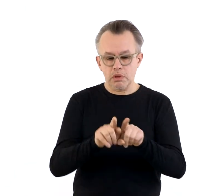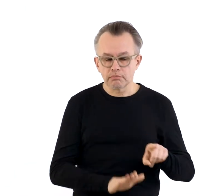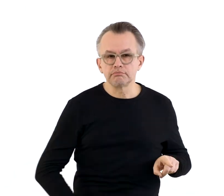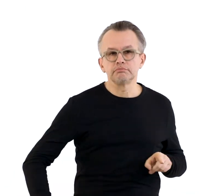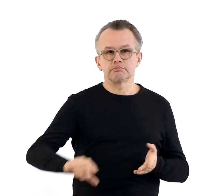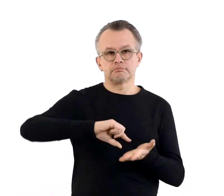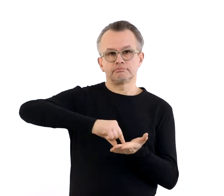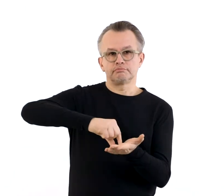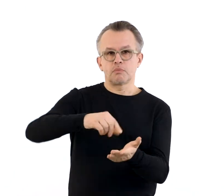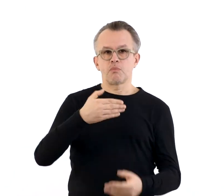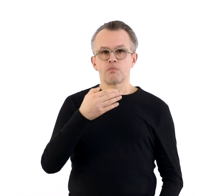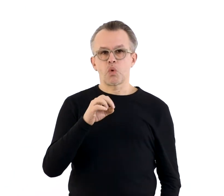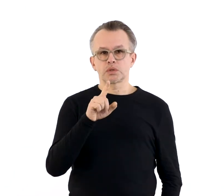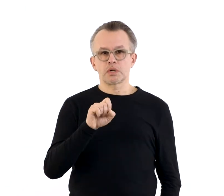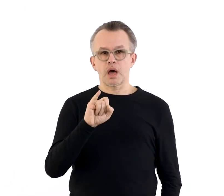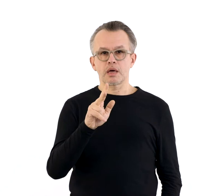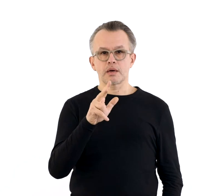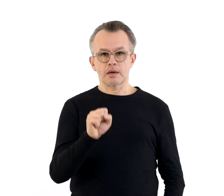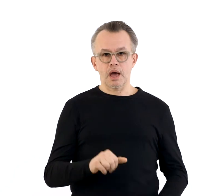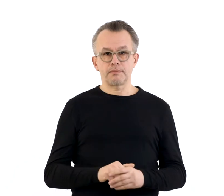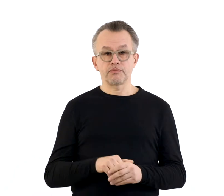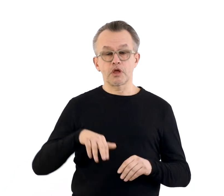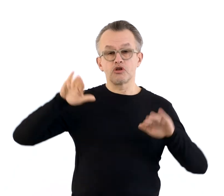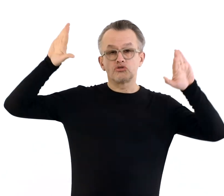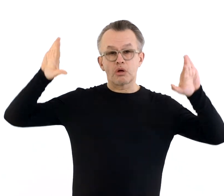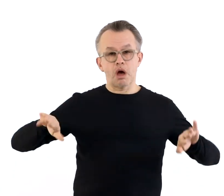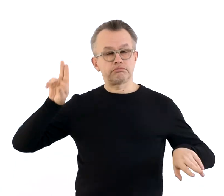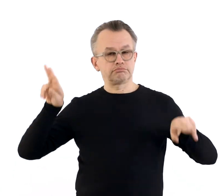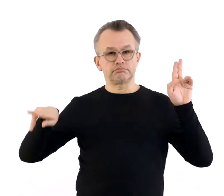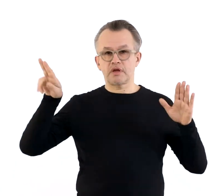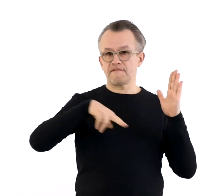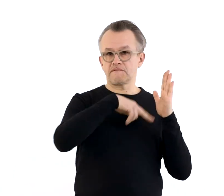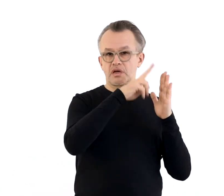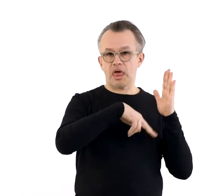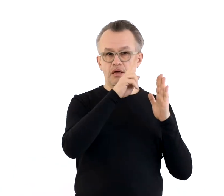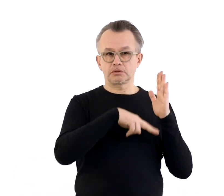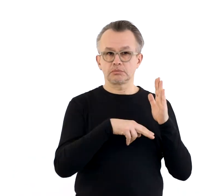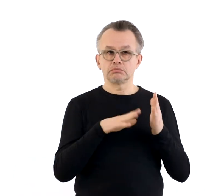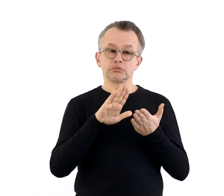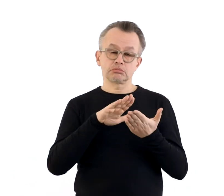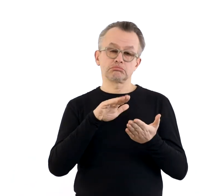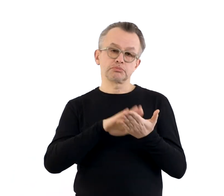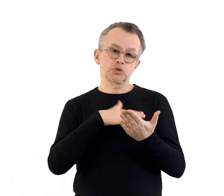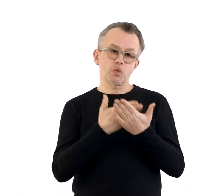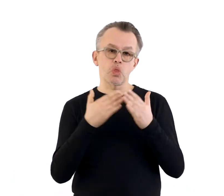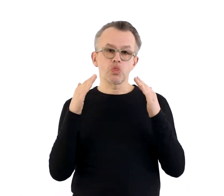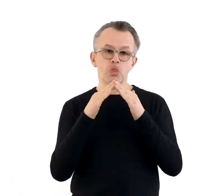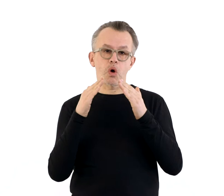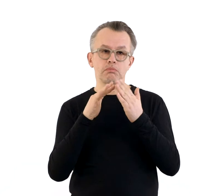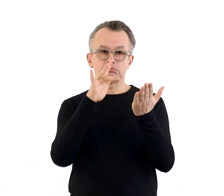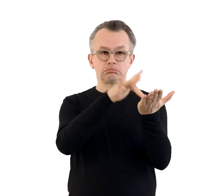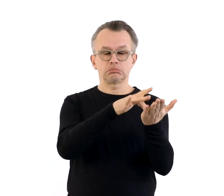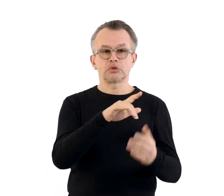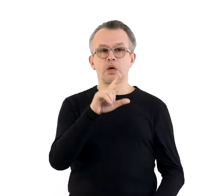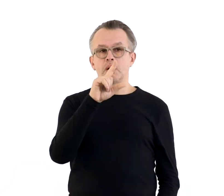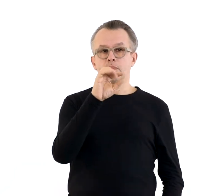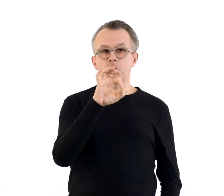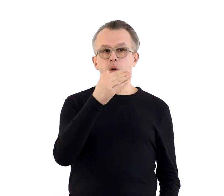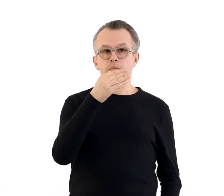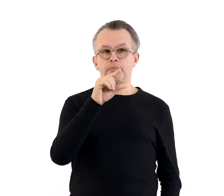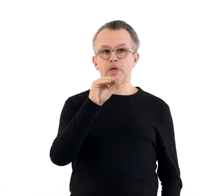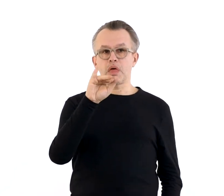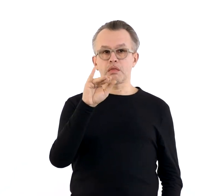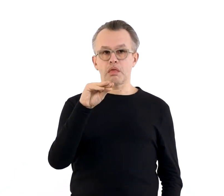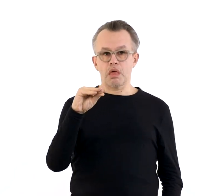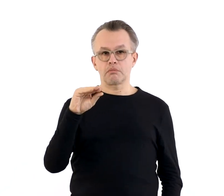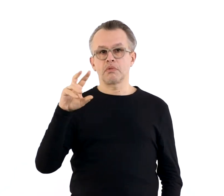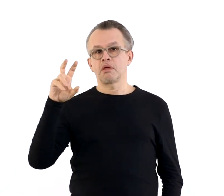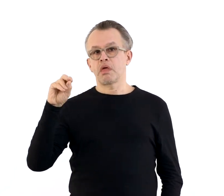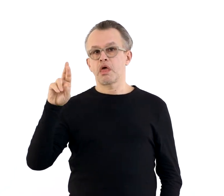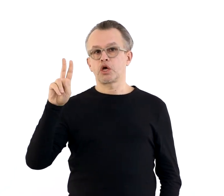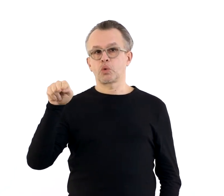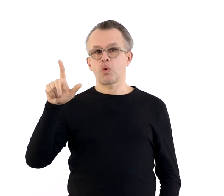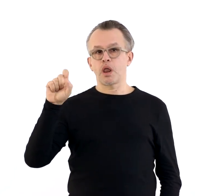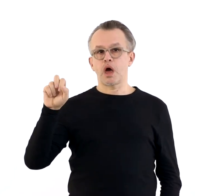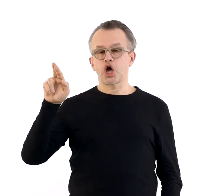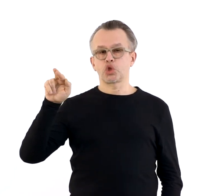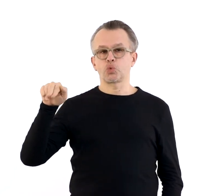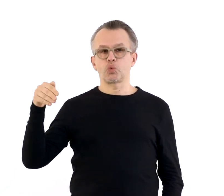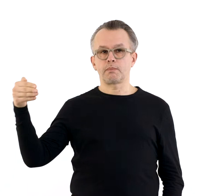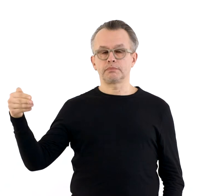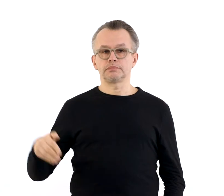oraz posadzkami mozaikowymi i ścianami pokrytymi freskami (np. domy w Pompejach i Herkulanum)